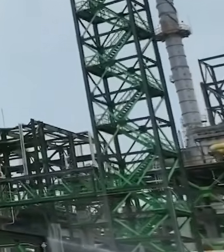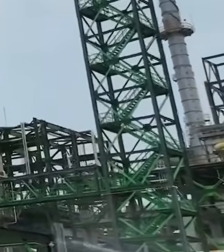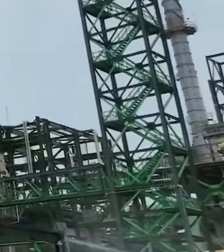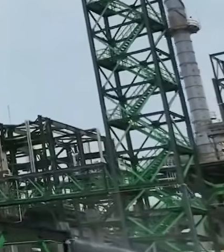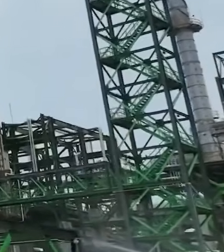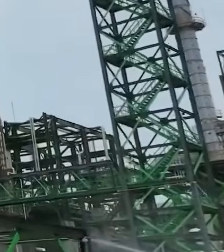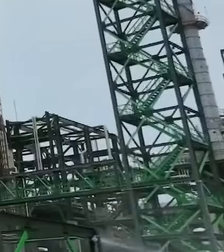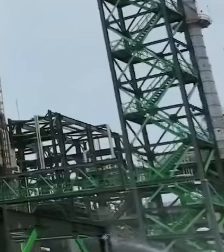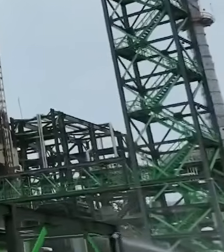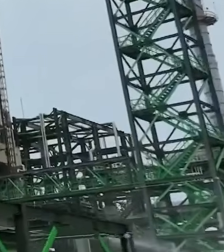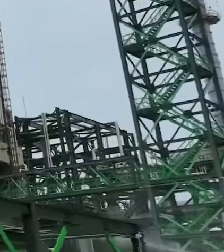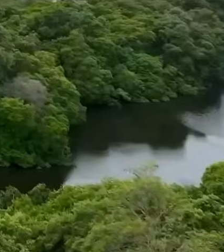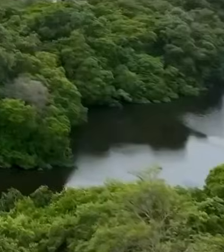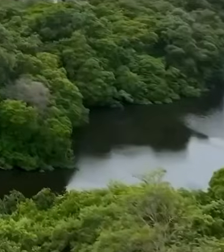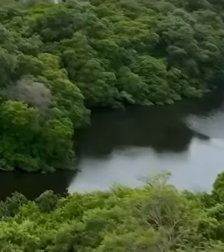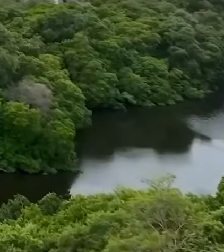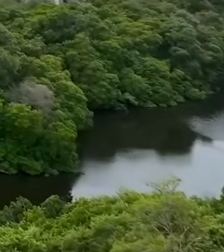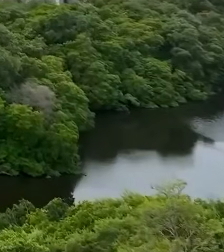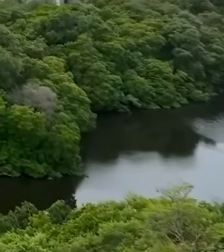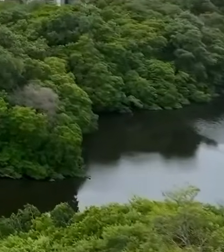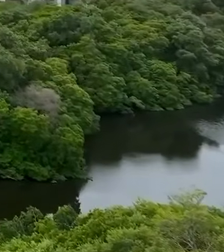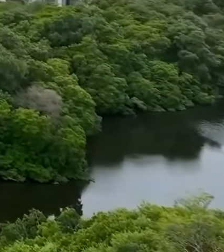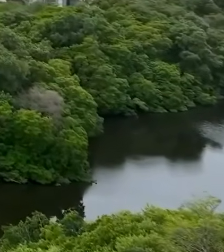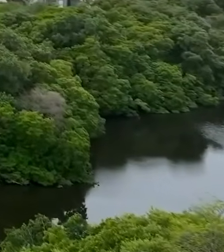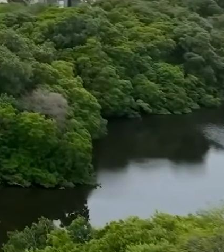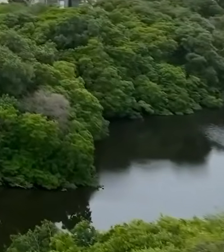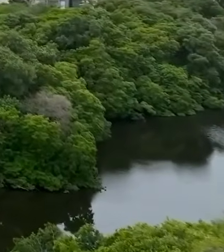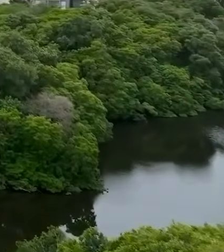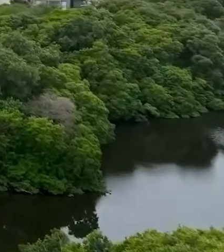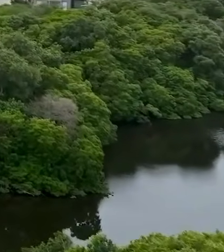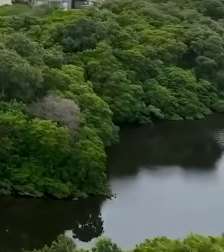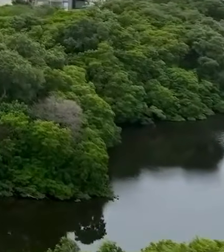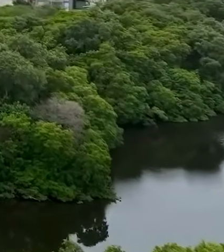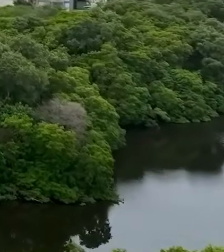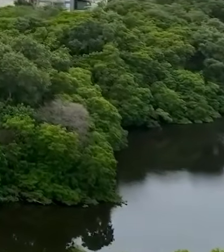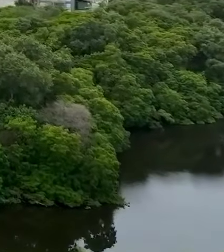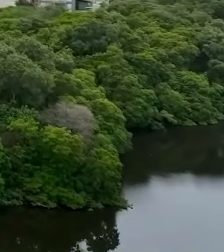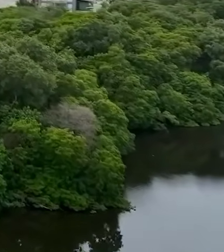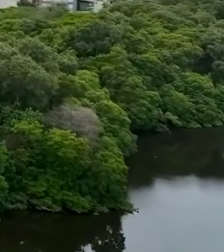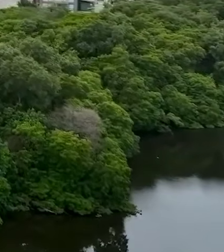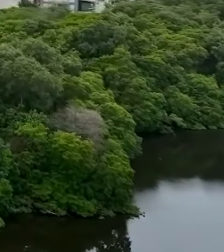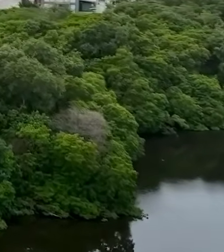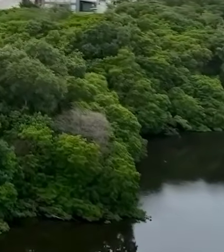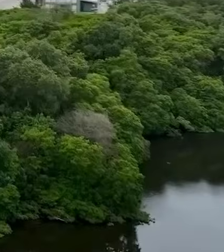específicamente con la finalidad de contar con la conversón profunda de los hidrocarburos lo